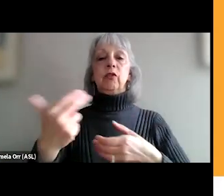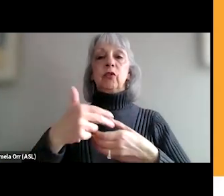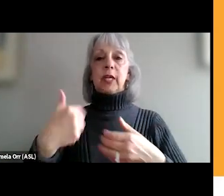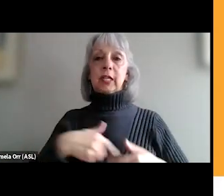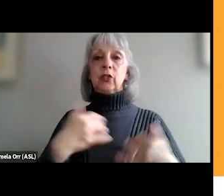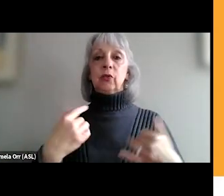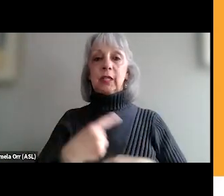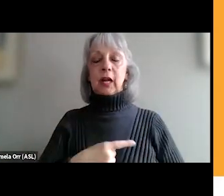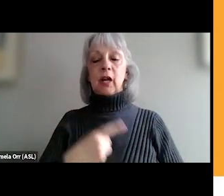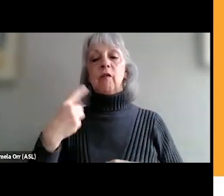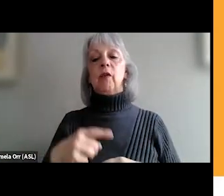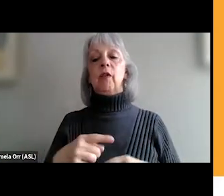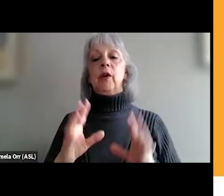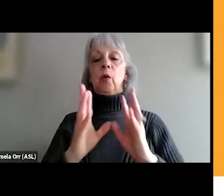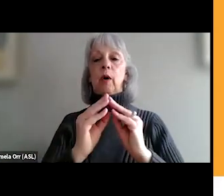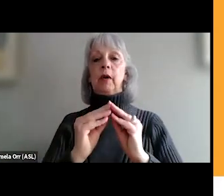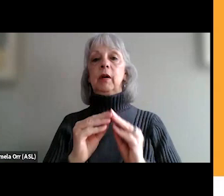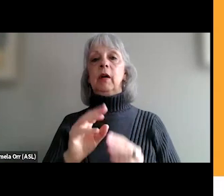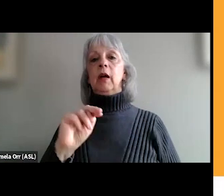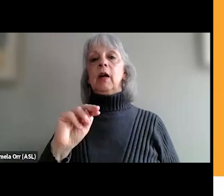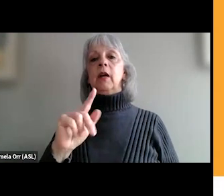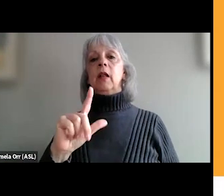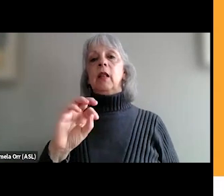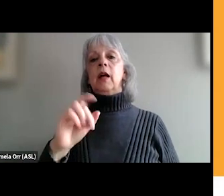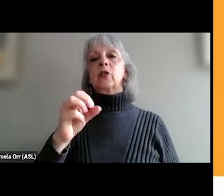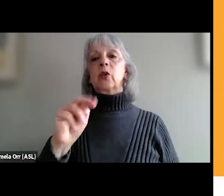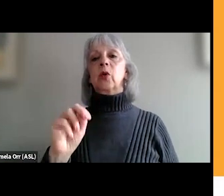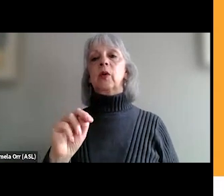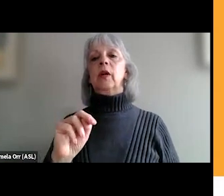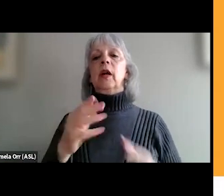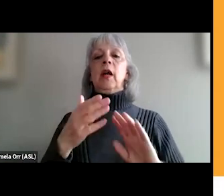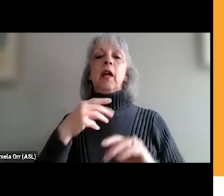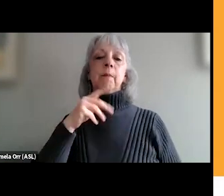en nuestro webinario Naloxona en la vivienda pública: éxito en San Luis.